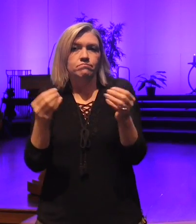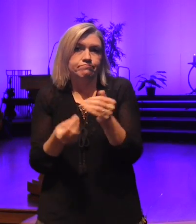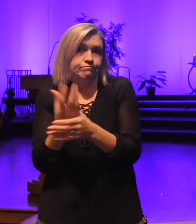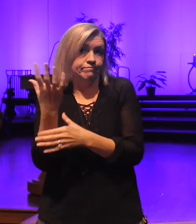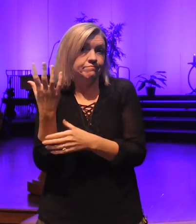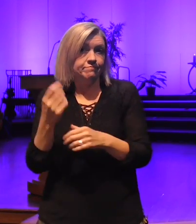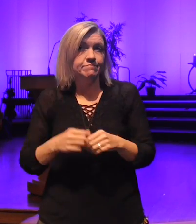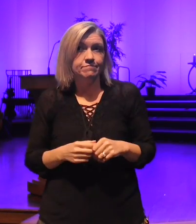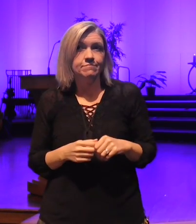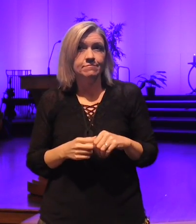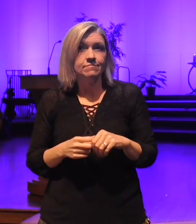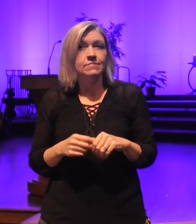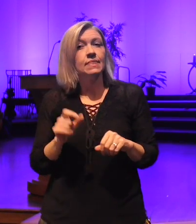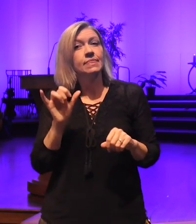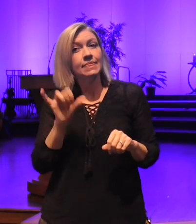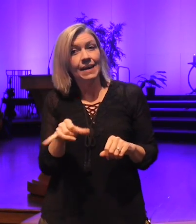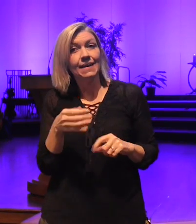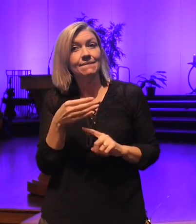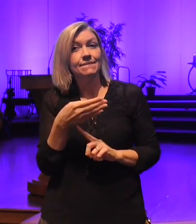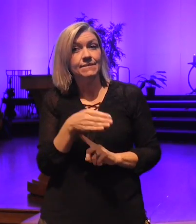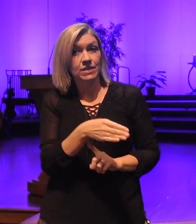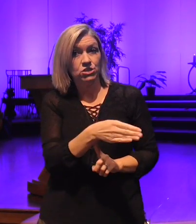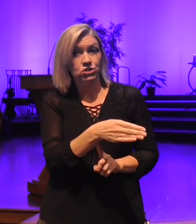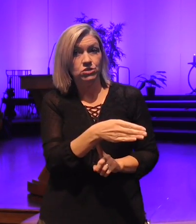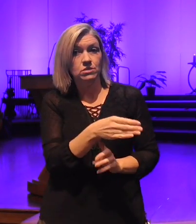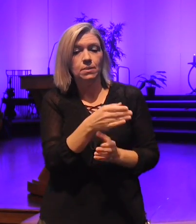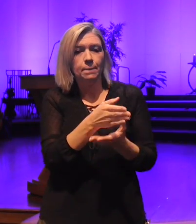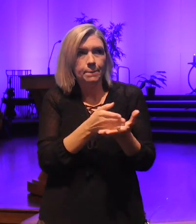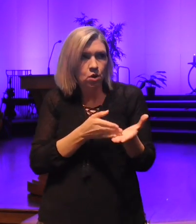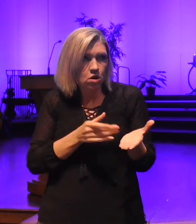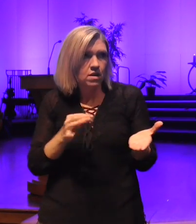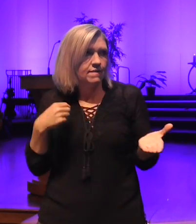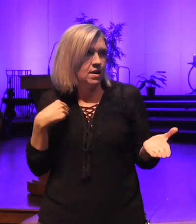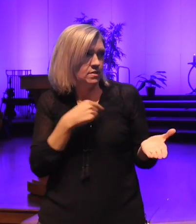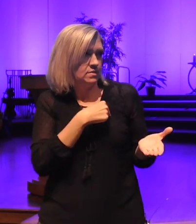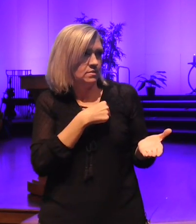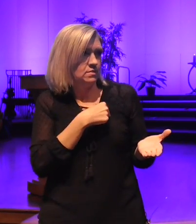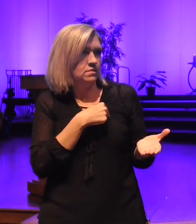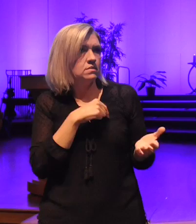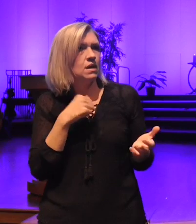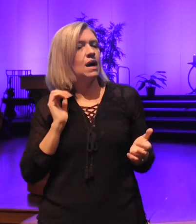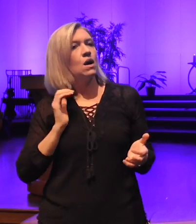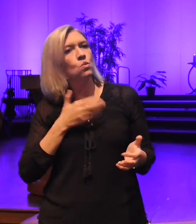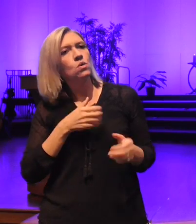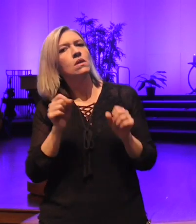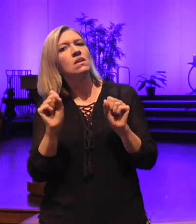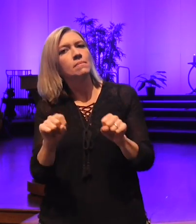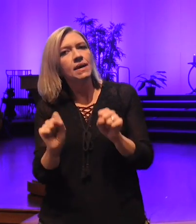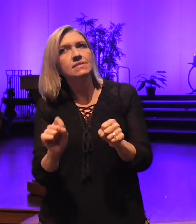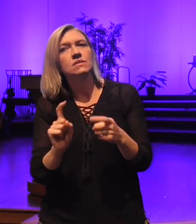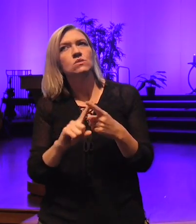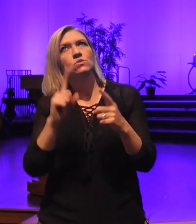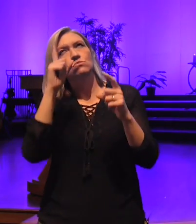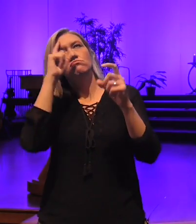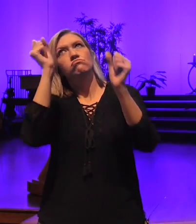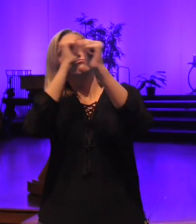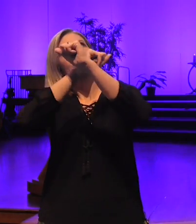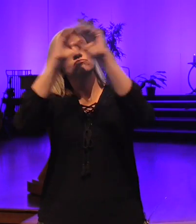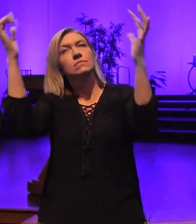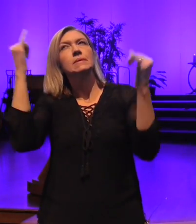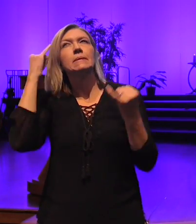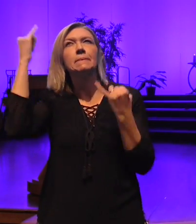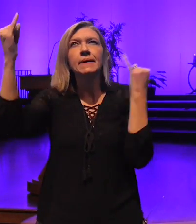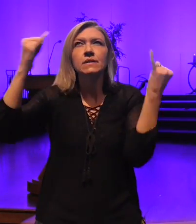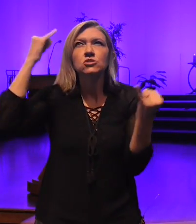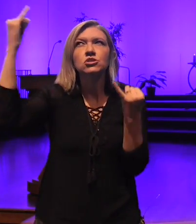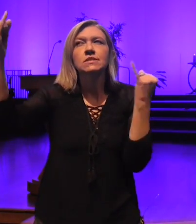les digo que ese pez es parte de cada uno de nosotros. es nuestra capacidad de imaginar y cristalizar